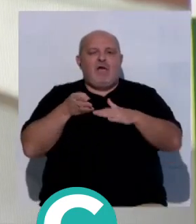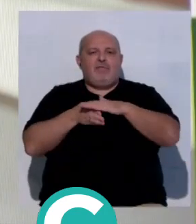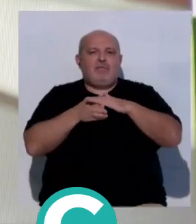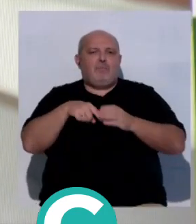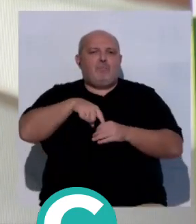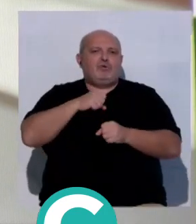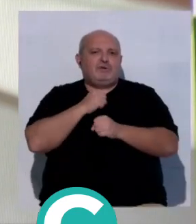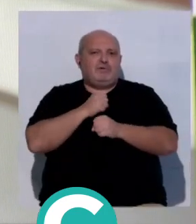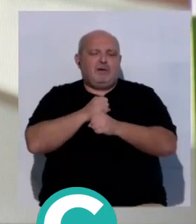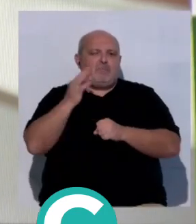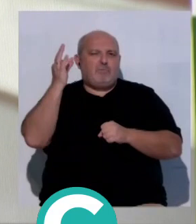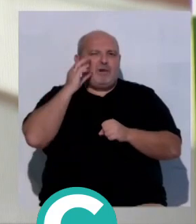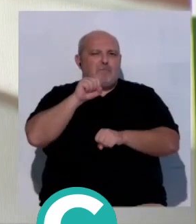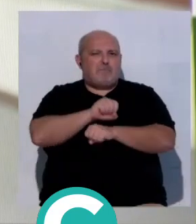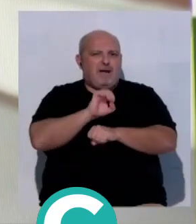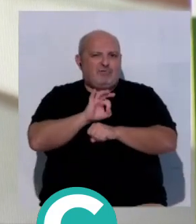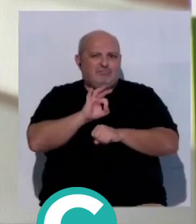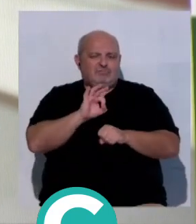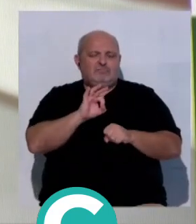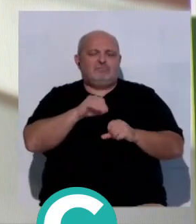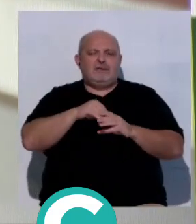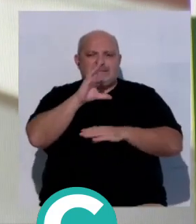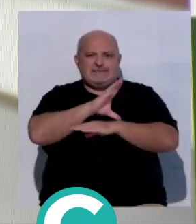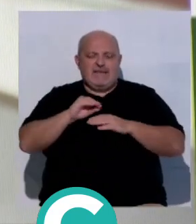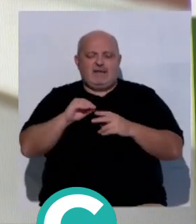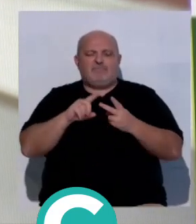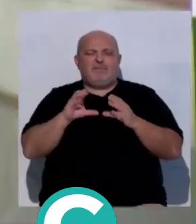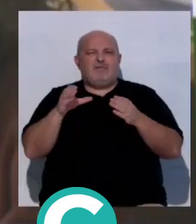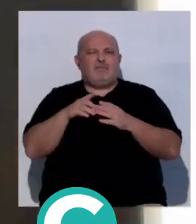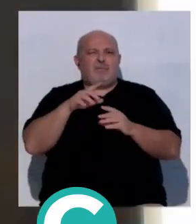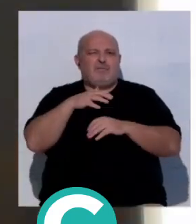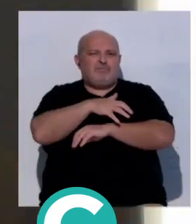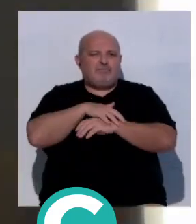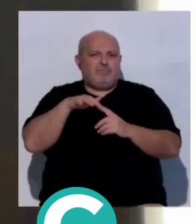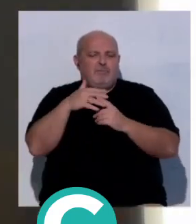de trabajo a mujeres desempleadas inscritas en el SAE y colectivos vulnerables como personas mayores